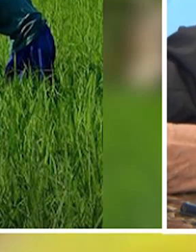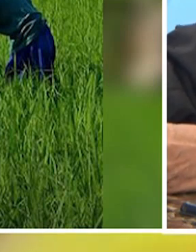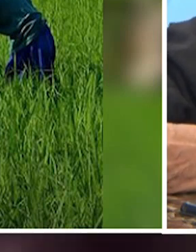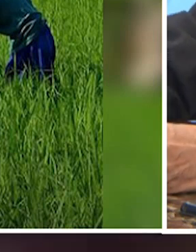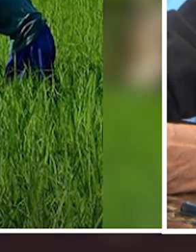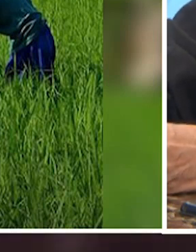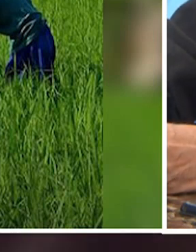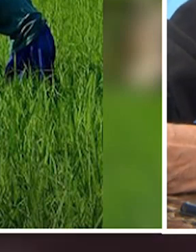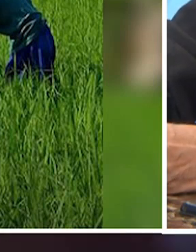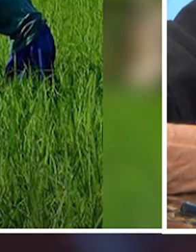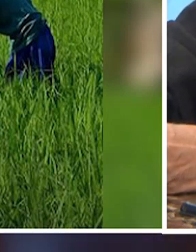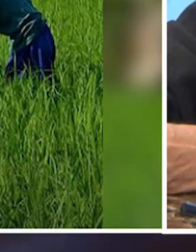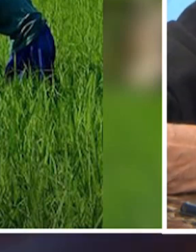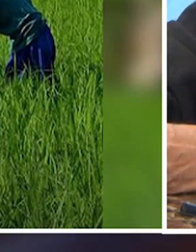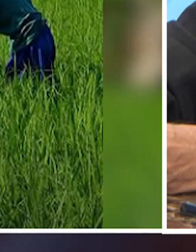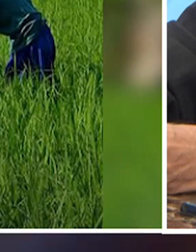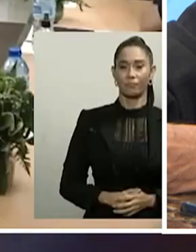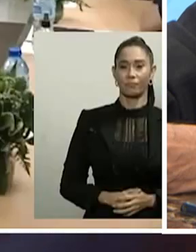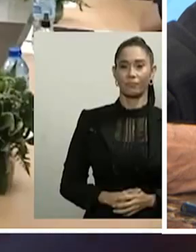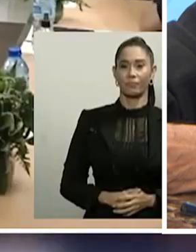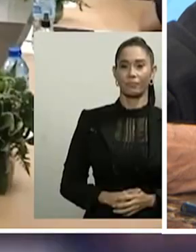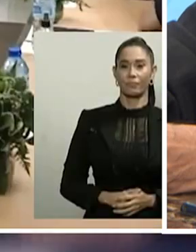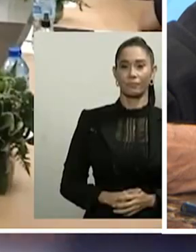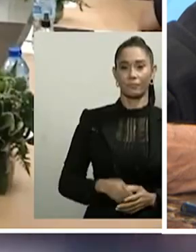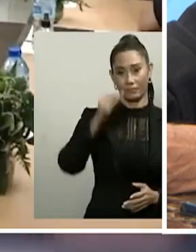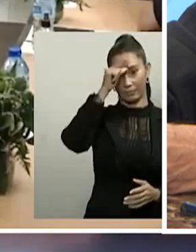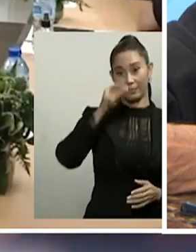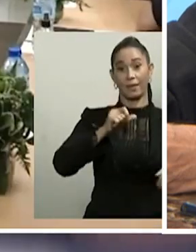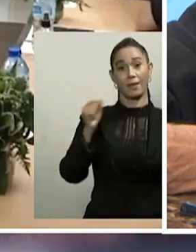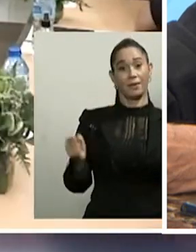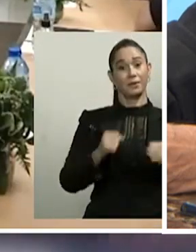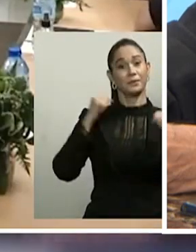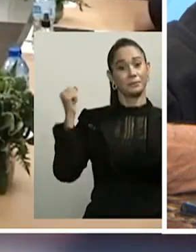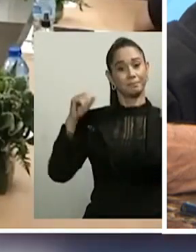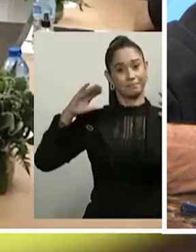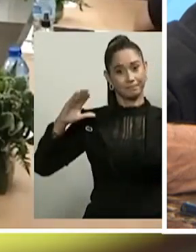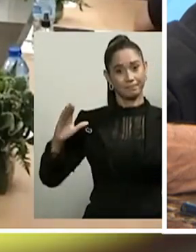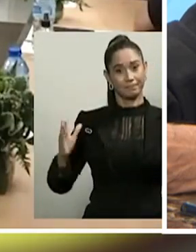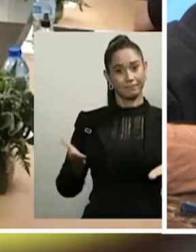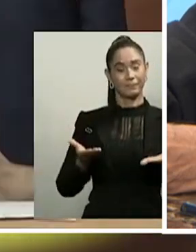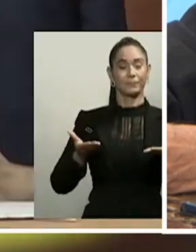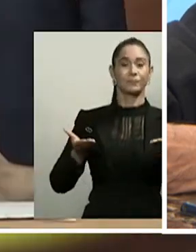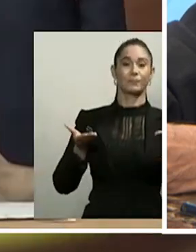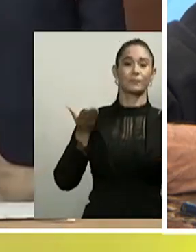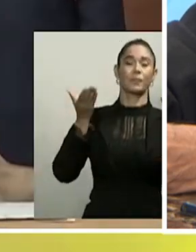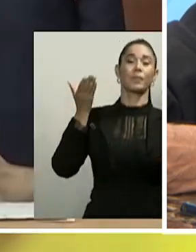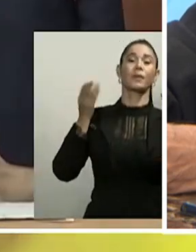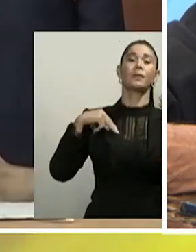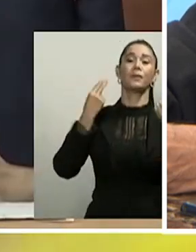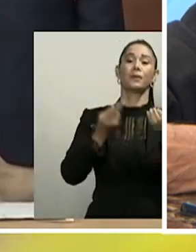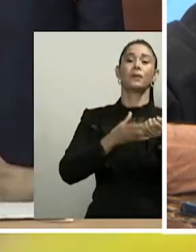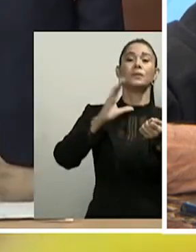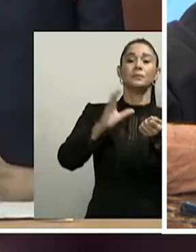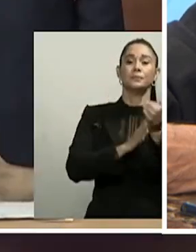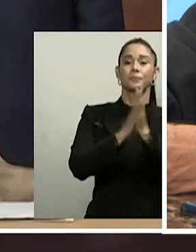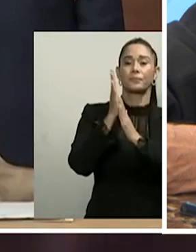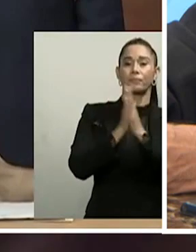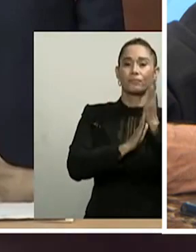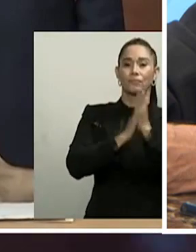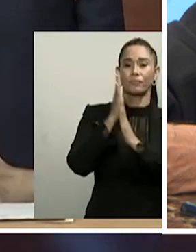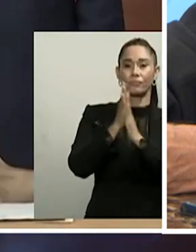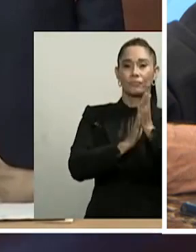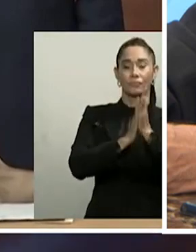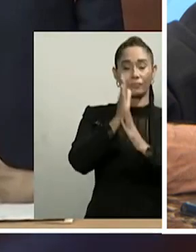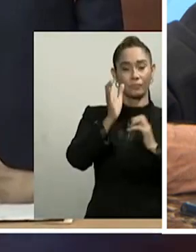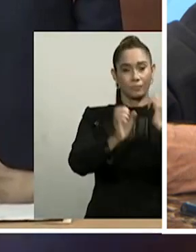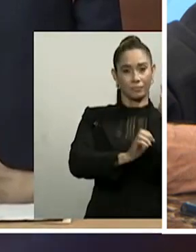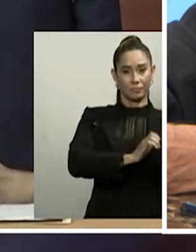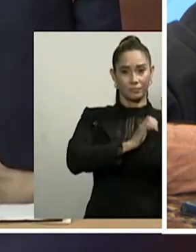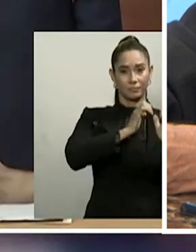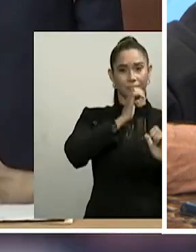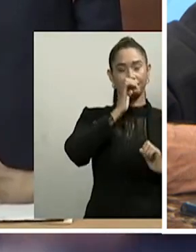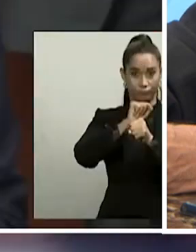sé que dan mucho de que están desempleados o que reciben una una ayuda pero mínima y lo que